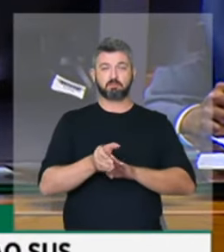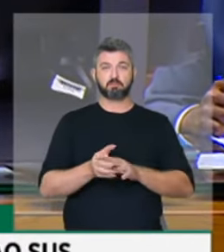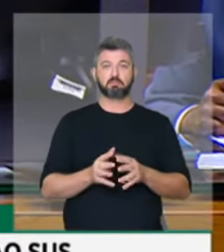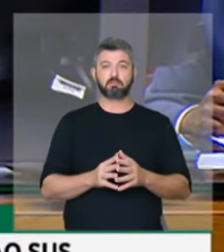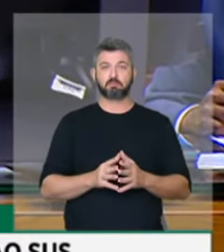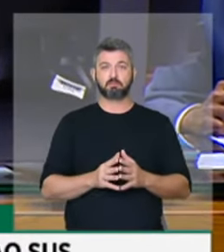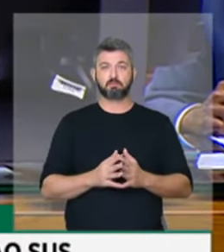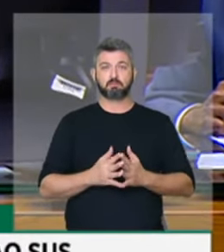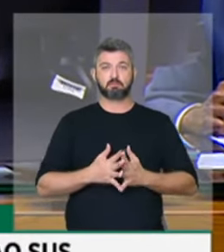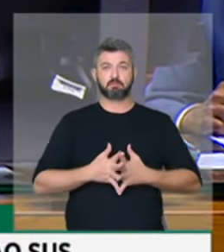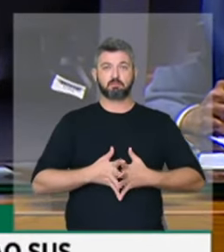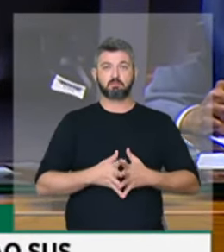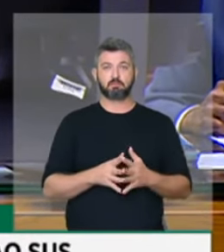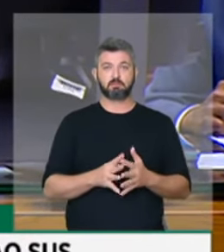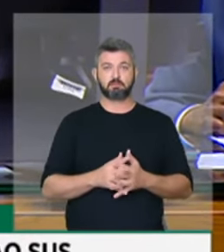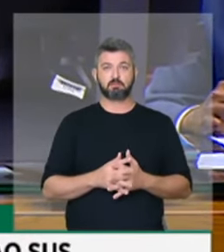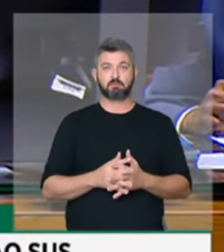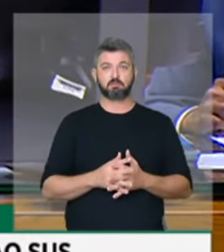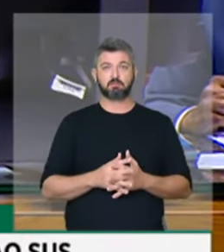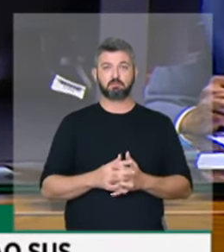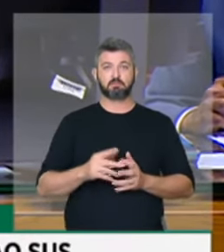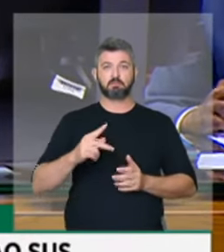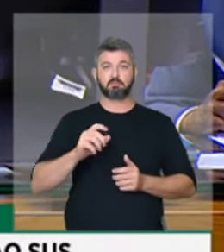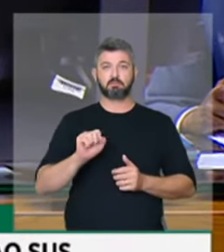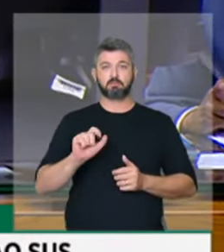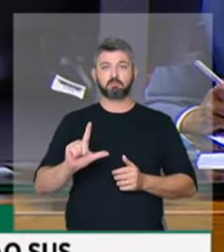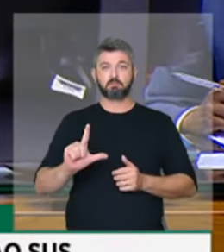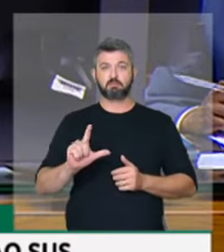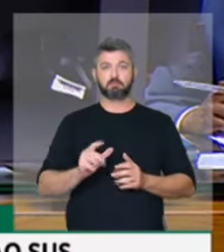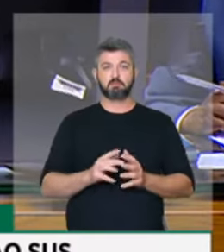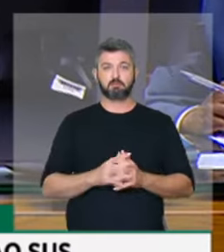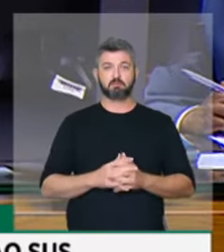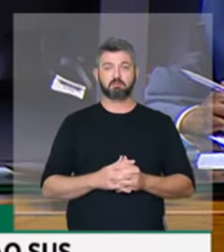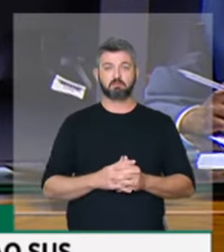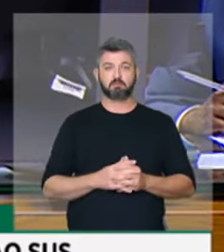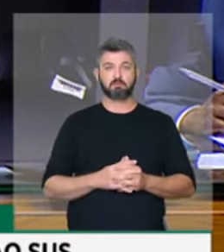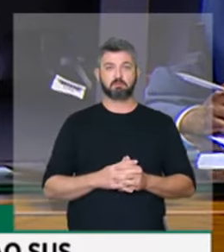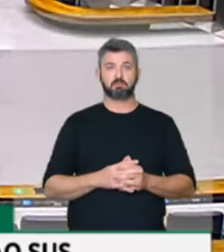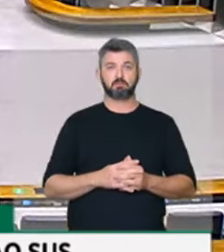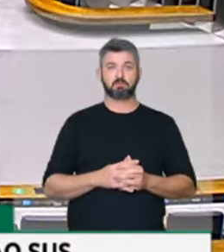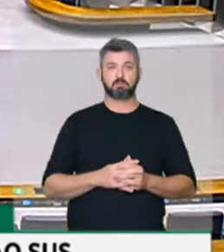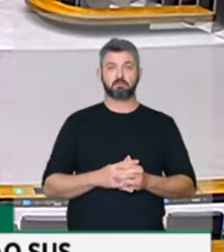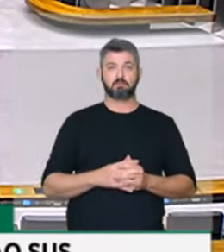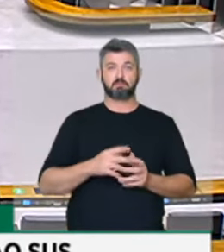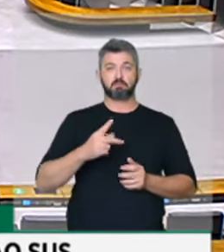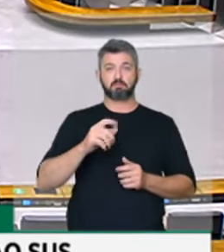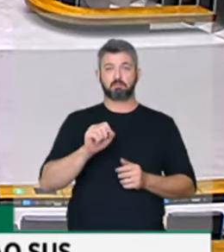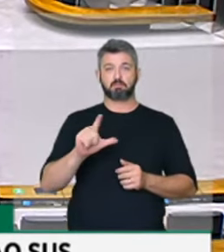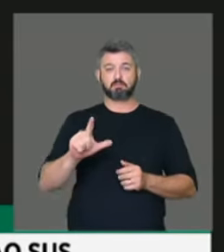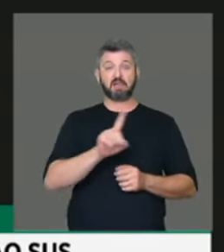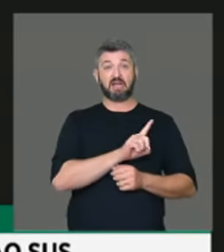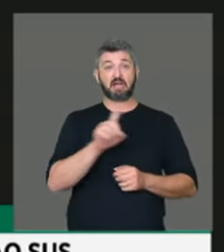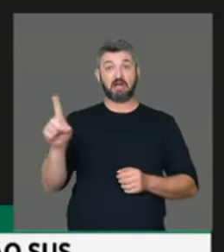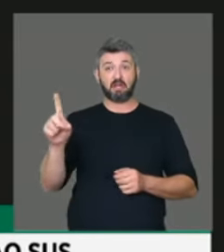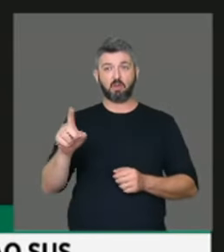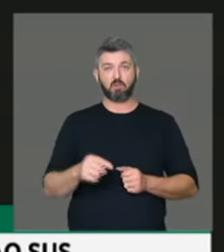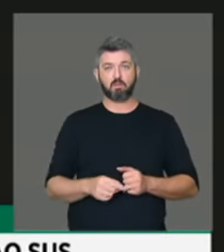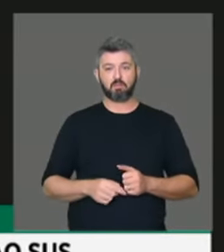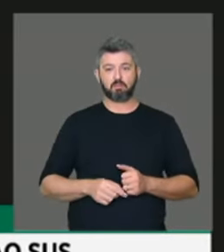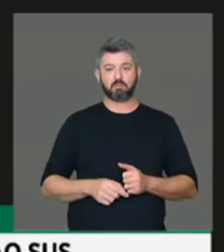PROJETO PARA GARANTIR QUE ... -- [PRESIDENTE]: ORIENTAÇÃO, PSL? -- [DEPUTADA]: PSL NÃO, SENHOR PRESIDENTE, SÓ PARA CORREÇÃO, AS DIÁRIAS DE